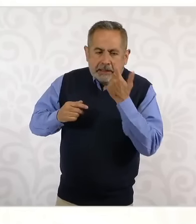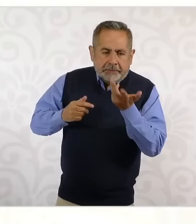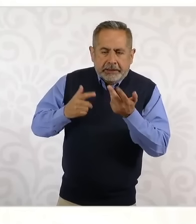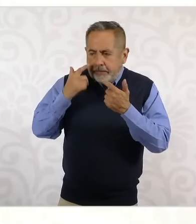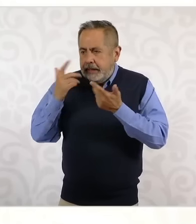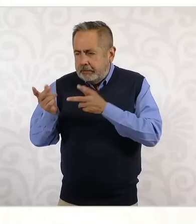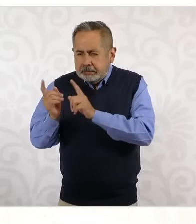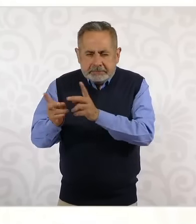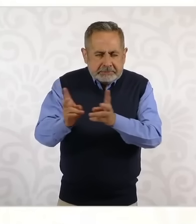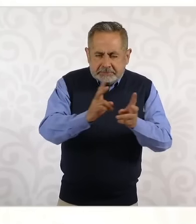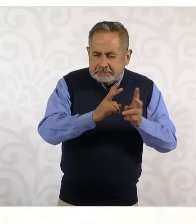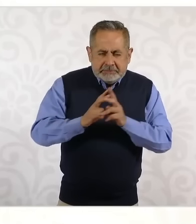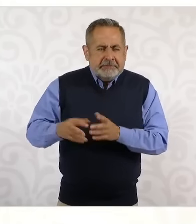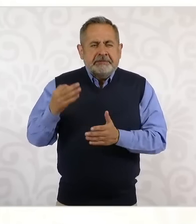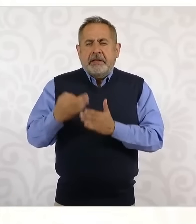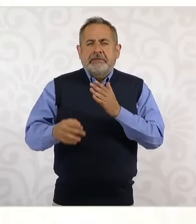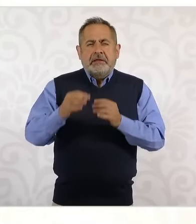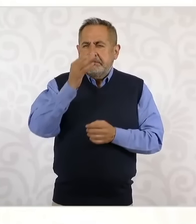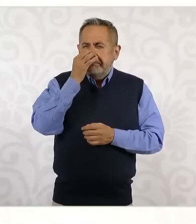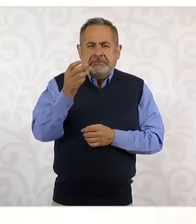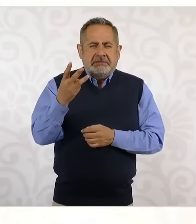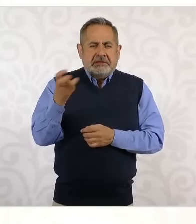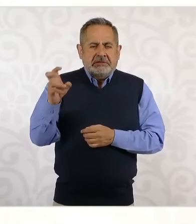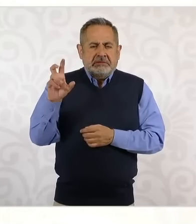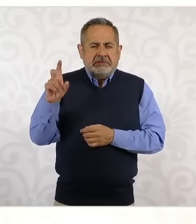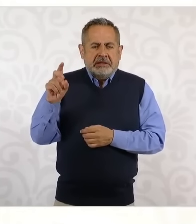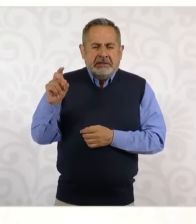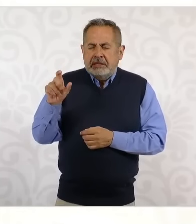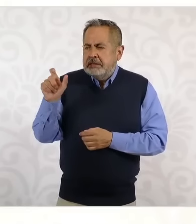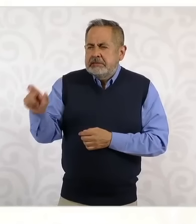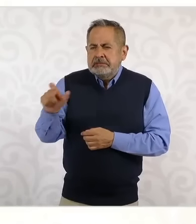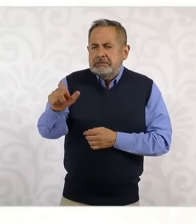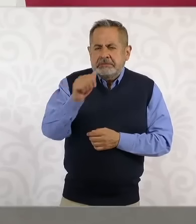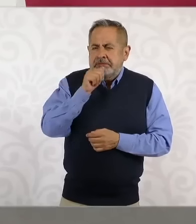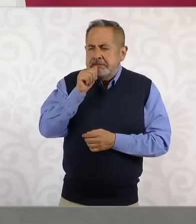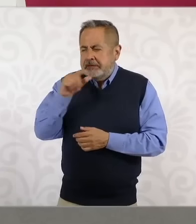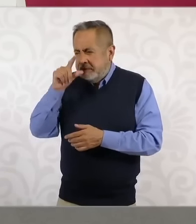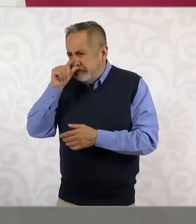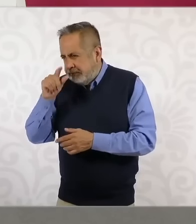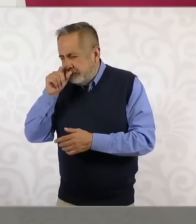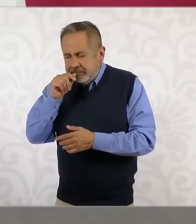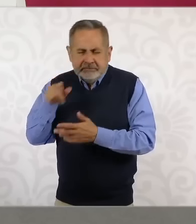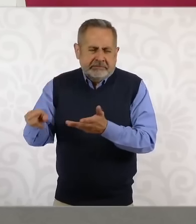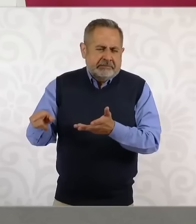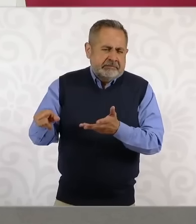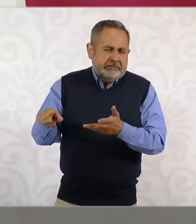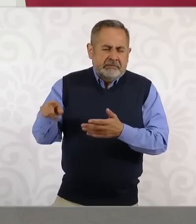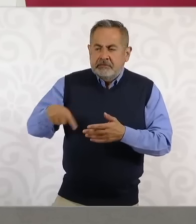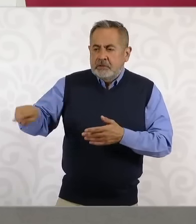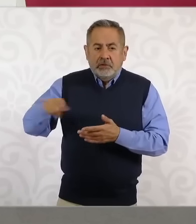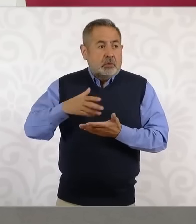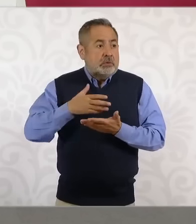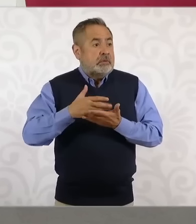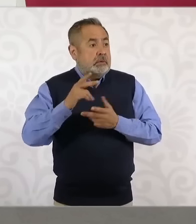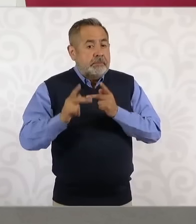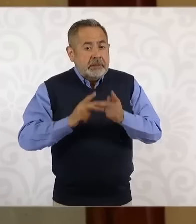a quedar por atender 300 aproximadamente y son 330 que sus créditos son mayores de 10 millones